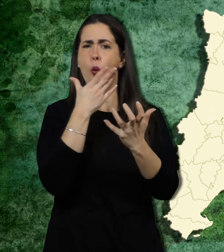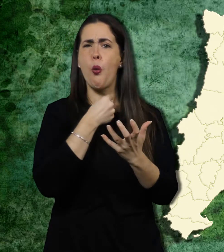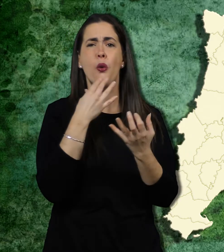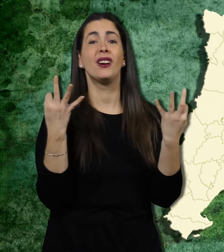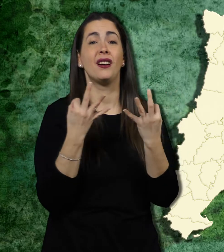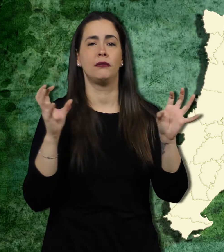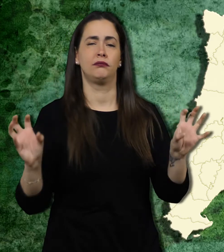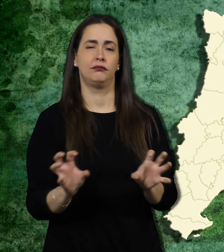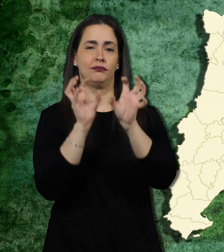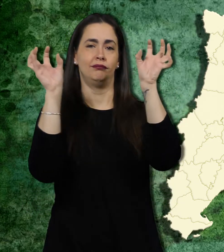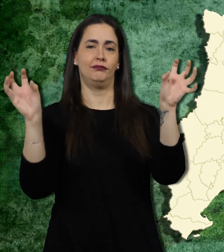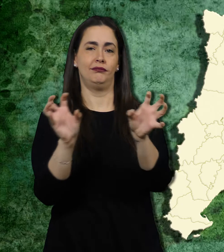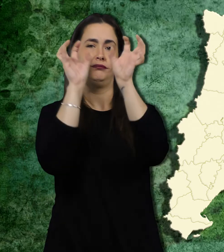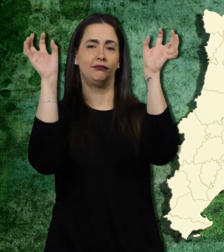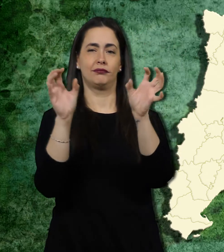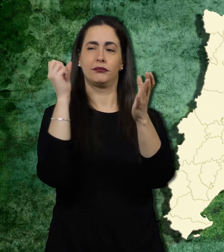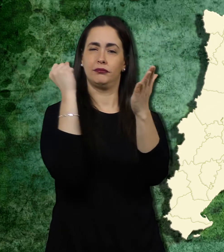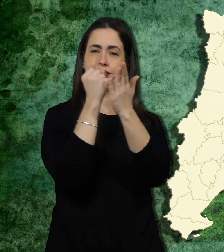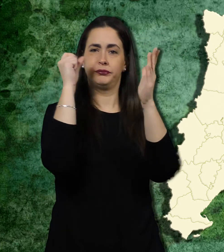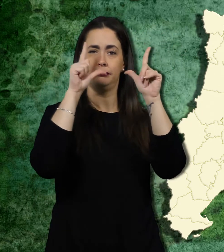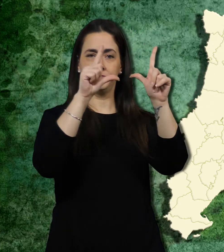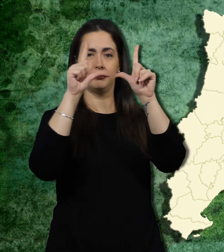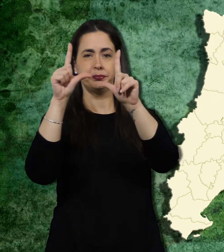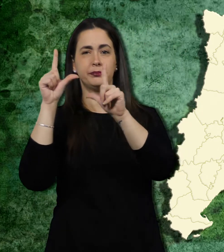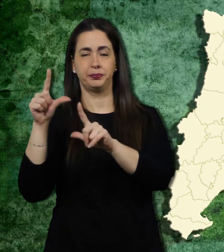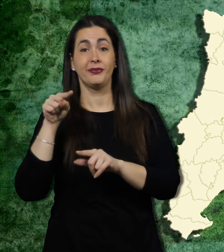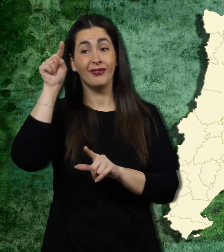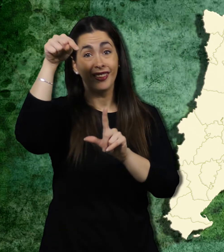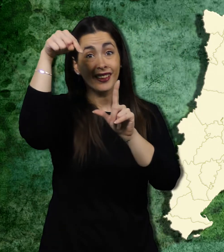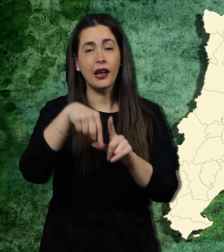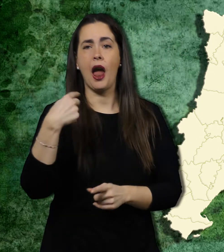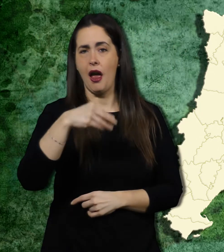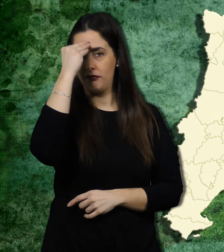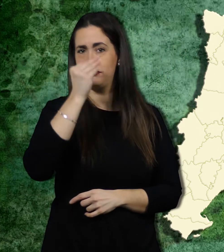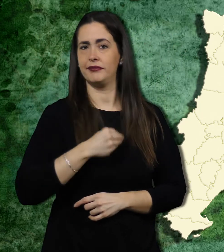on destaquen les ornamentacions constructives i pictòriques i la capella privada,